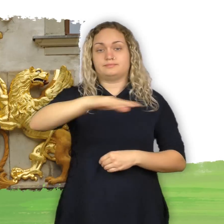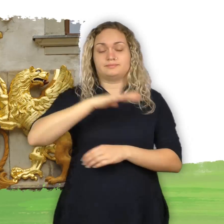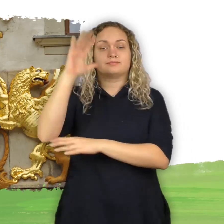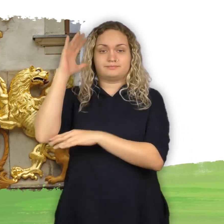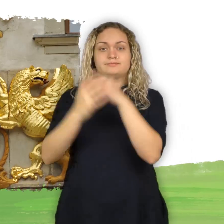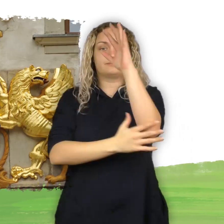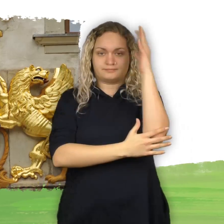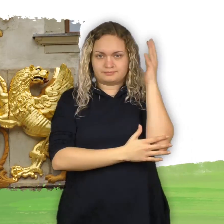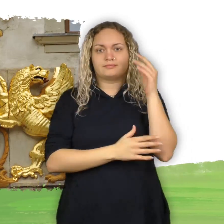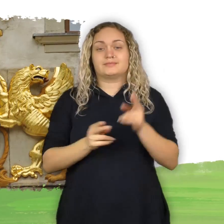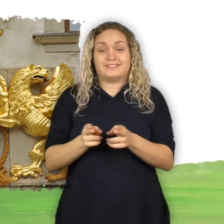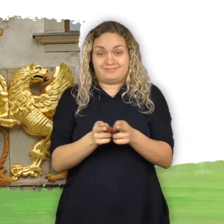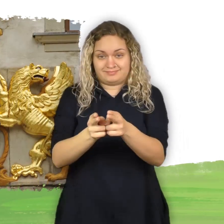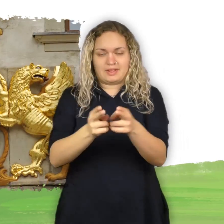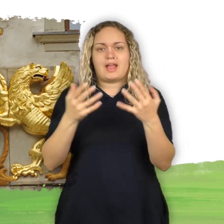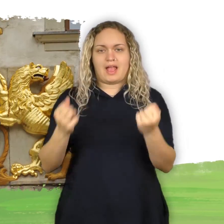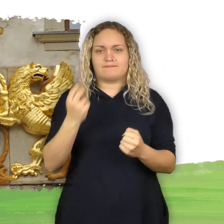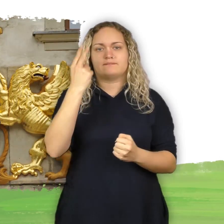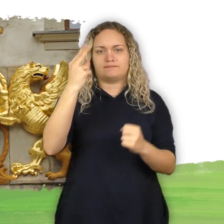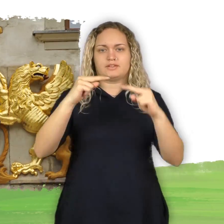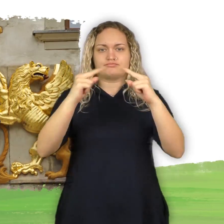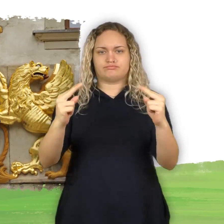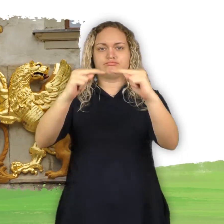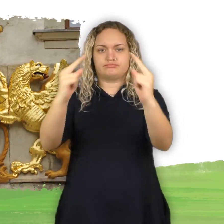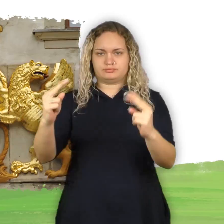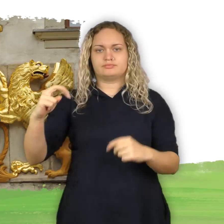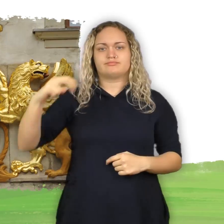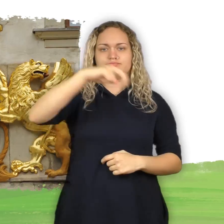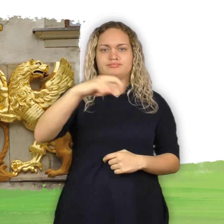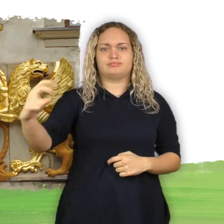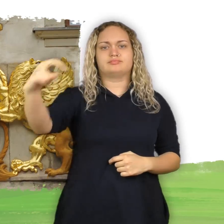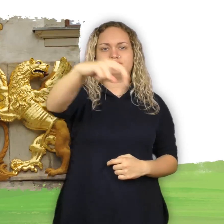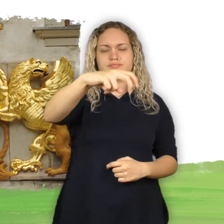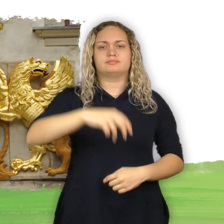Połączony jest dwoma mostami.